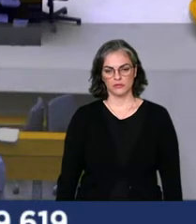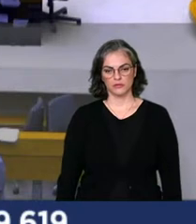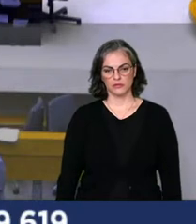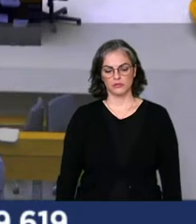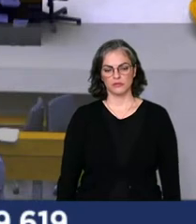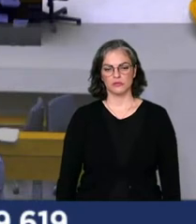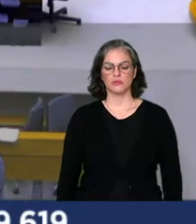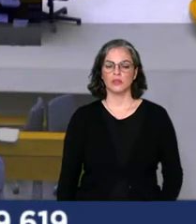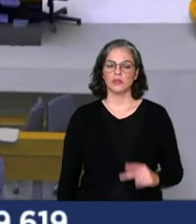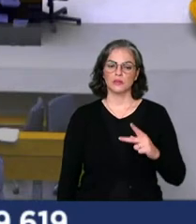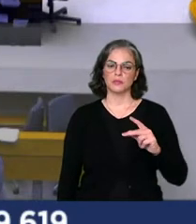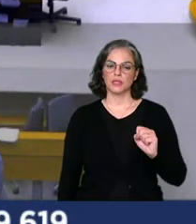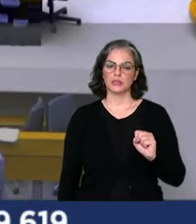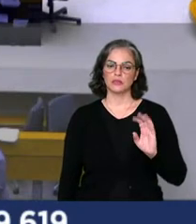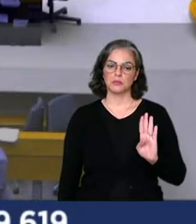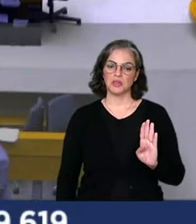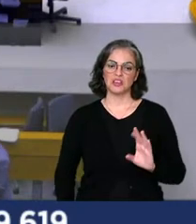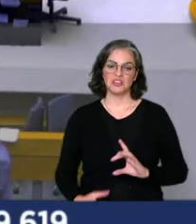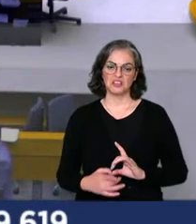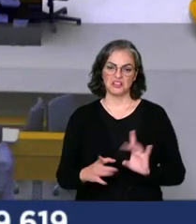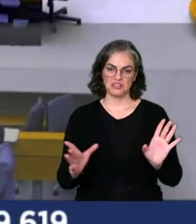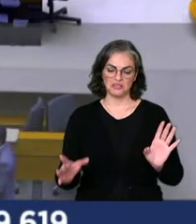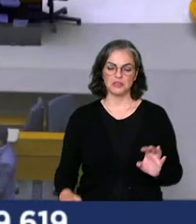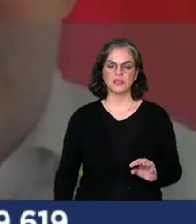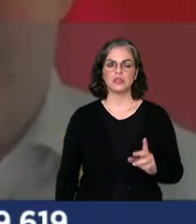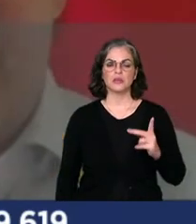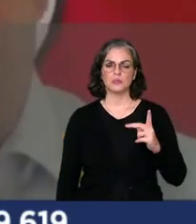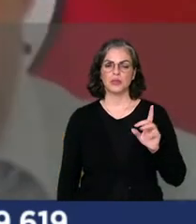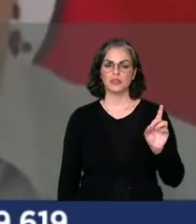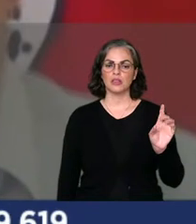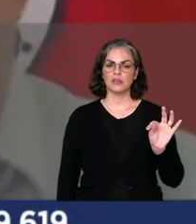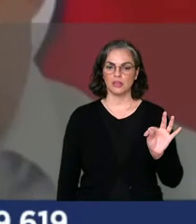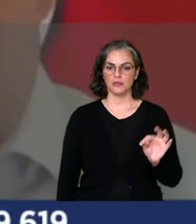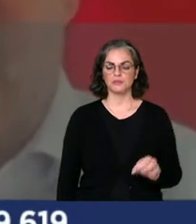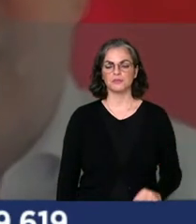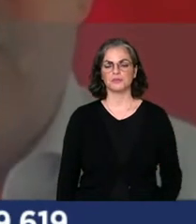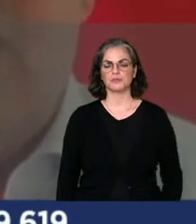DEPUTADO CARREIRAS? PSB LIBERA. PDT. -- [DEPUTADO]: